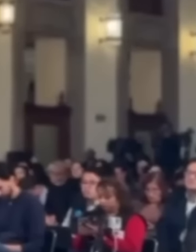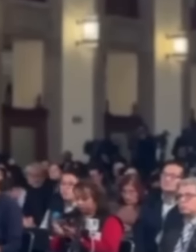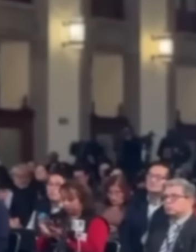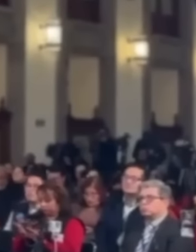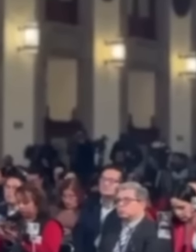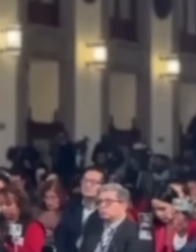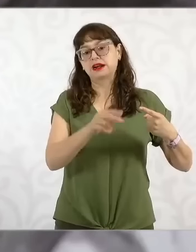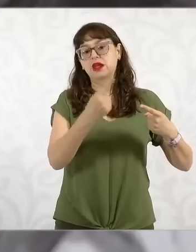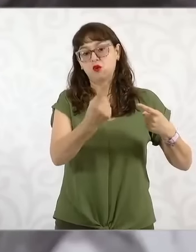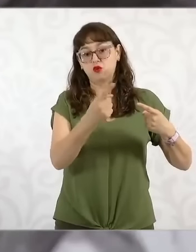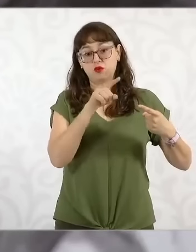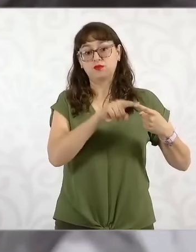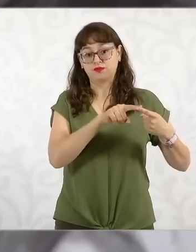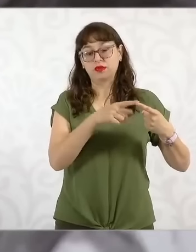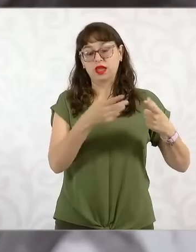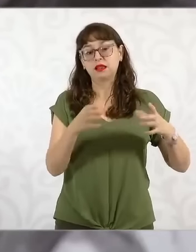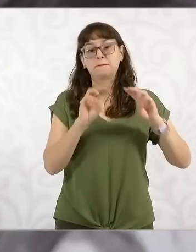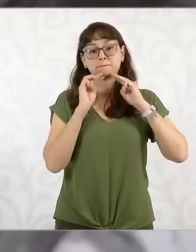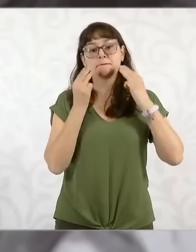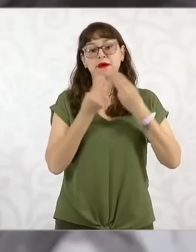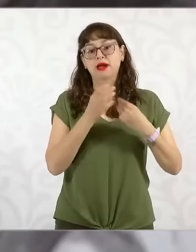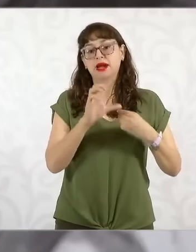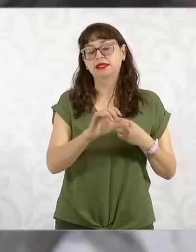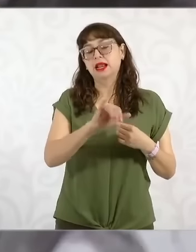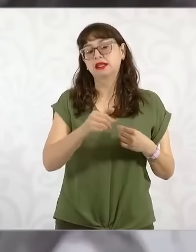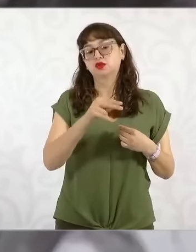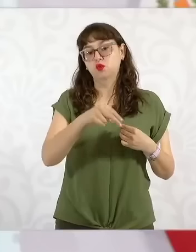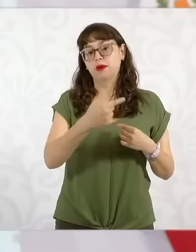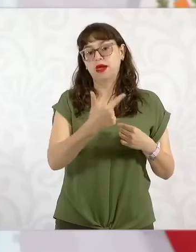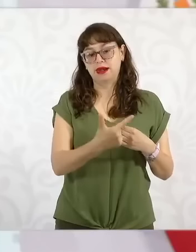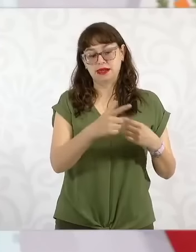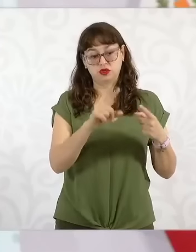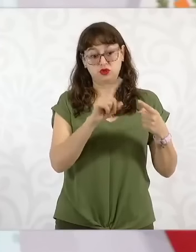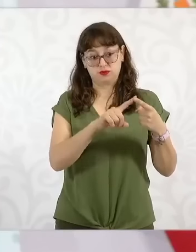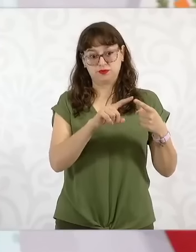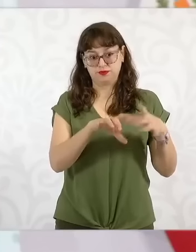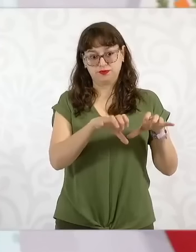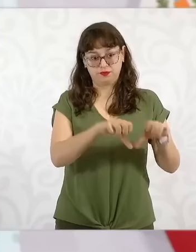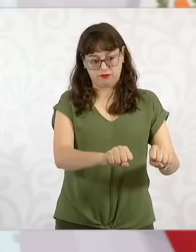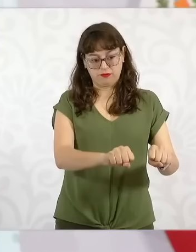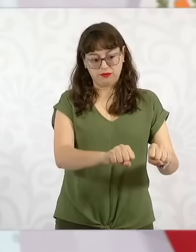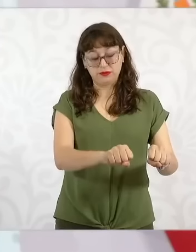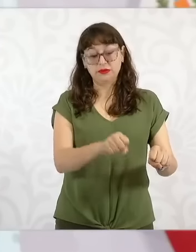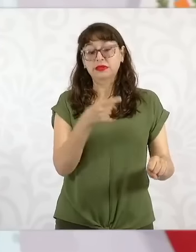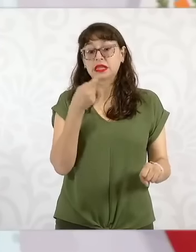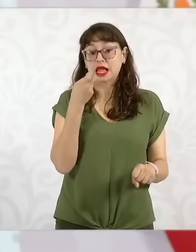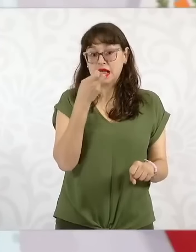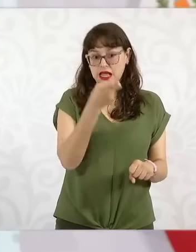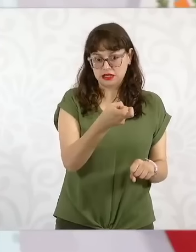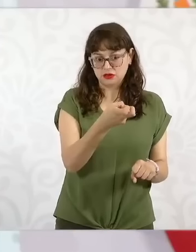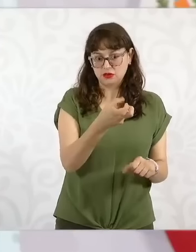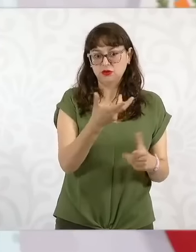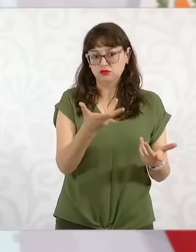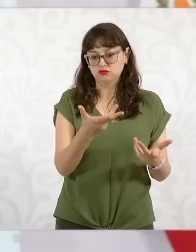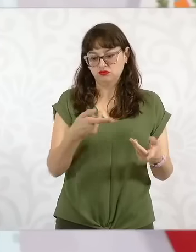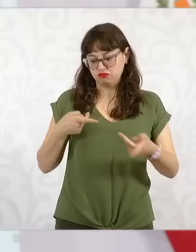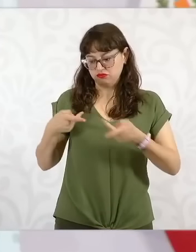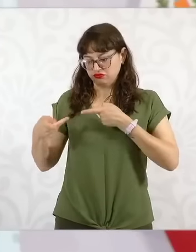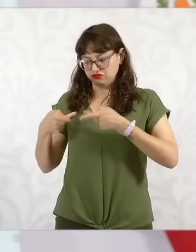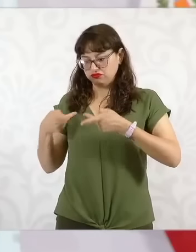García Harfuch, lanzó un mensaje claro, tenso y contundente. Las bandas del crimen organizado que